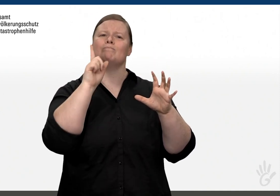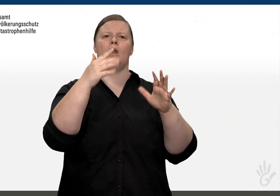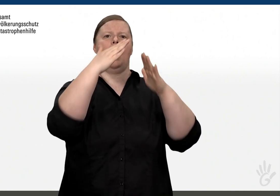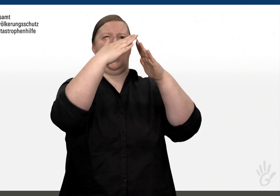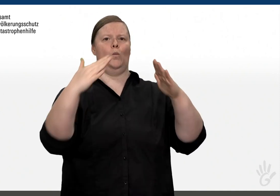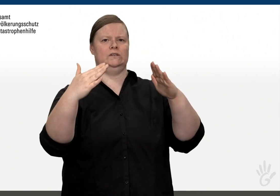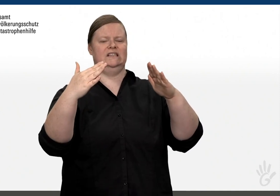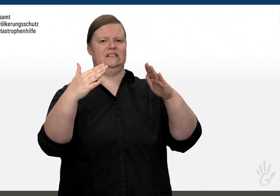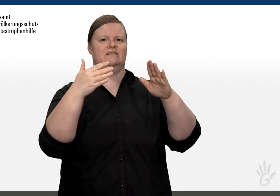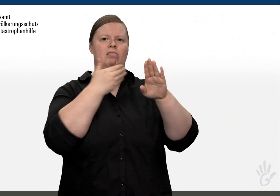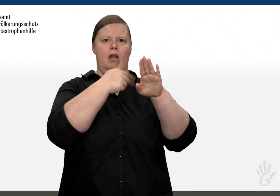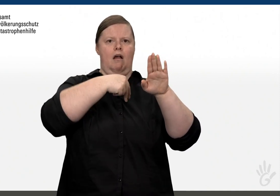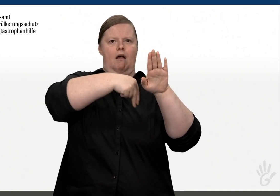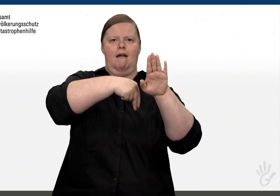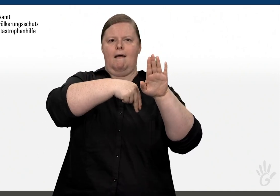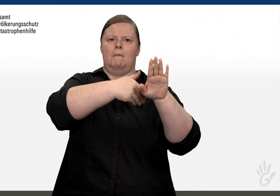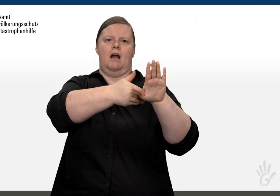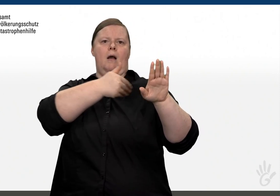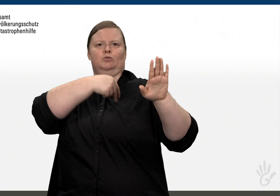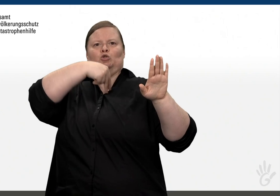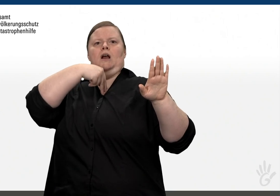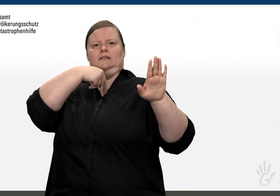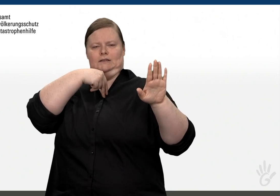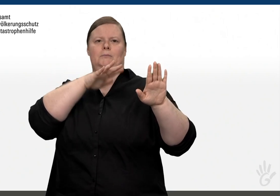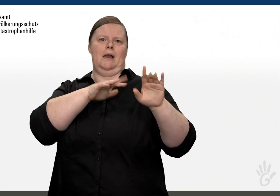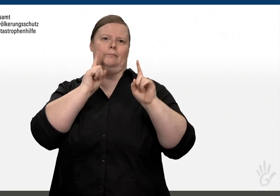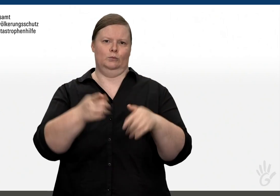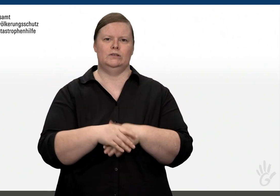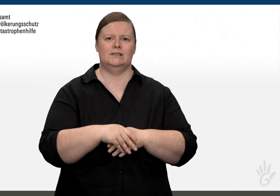bleiben Sie vom Haus ausreichend weit entfernt.